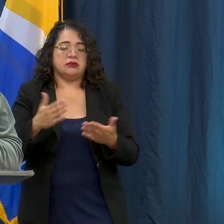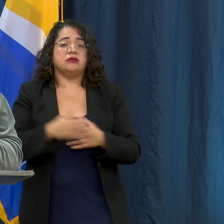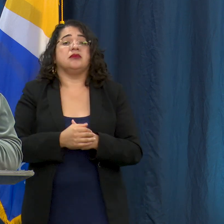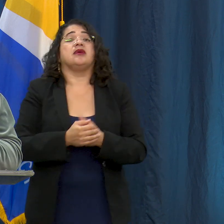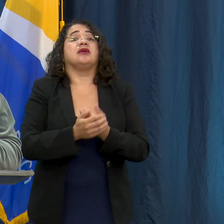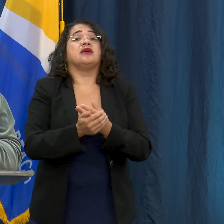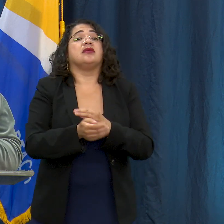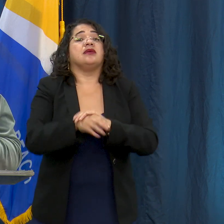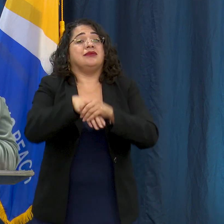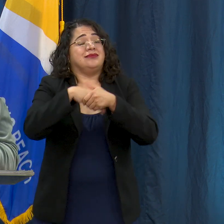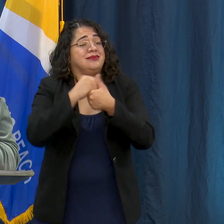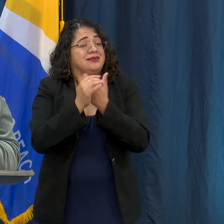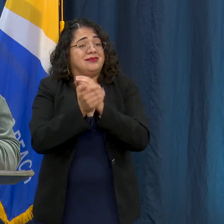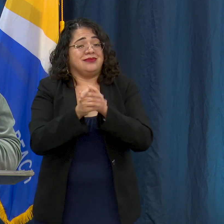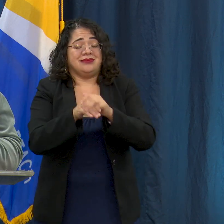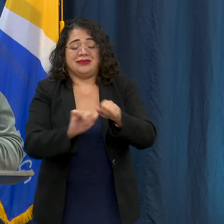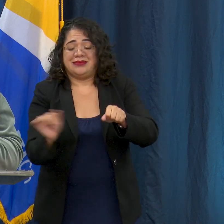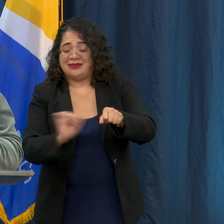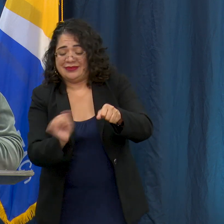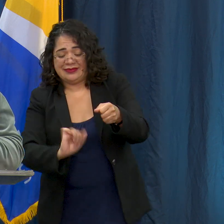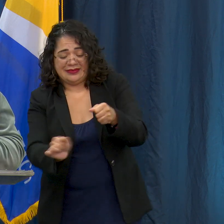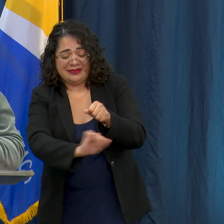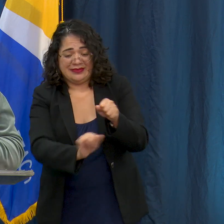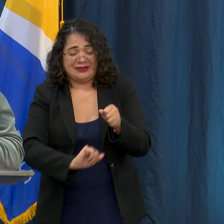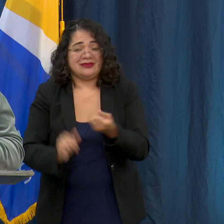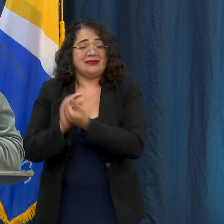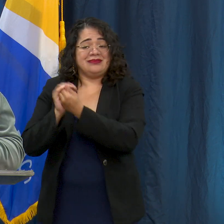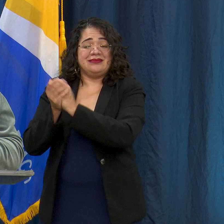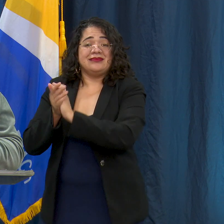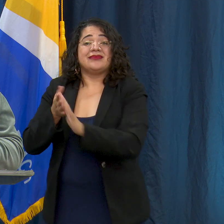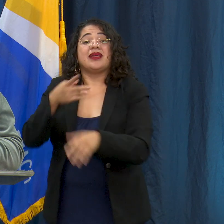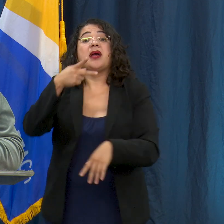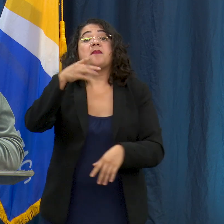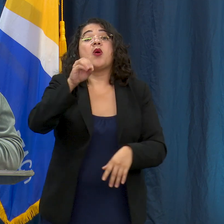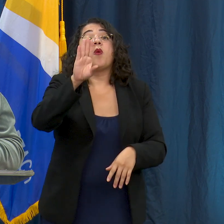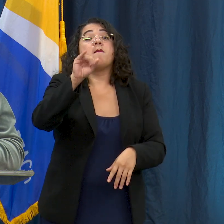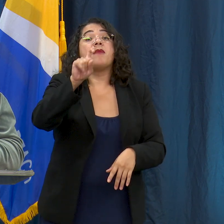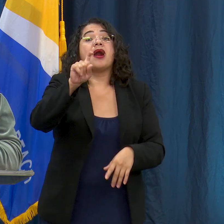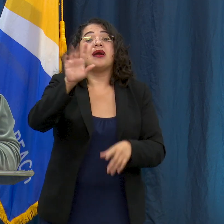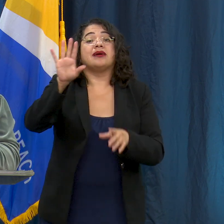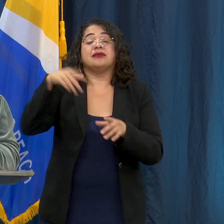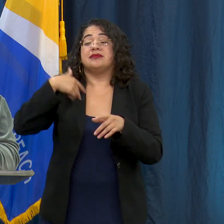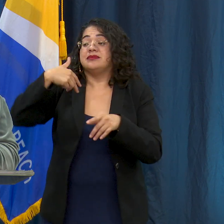para set our o entregar recoger el correo de su dell dell busan